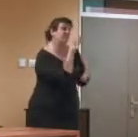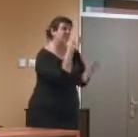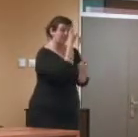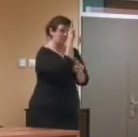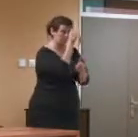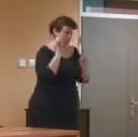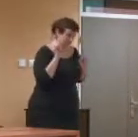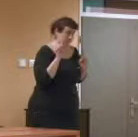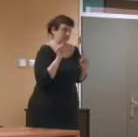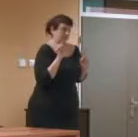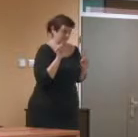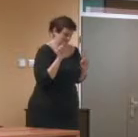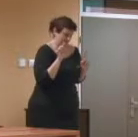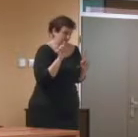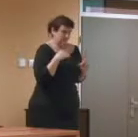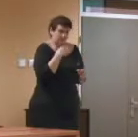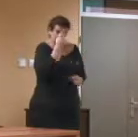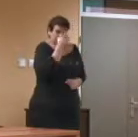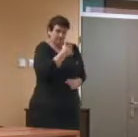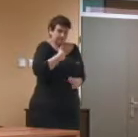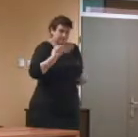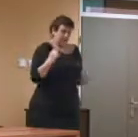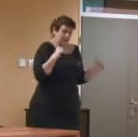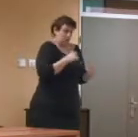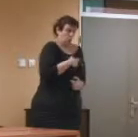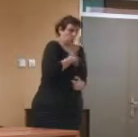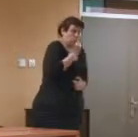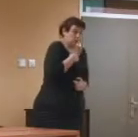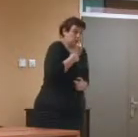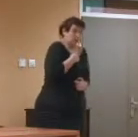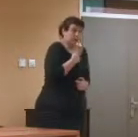Pero yo quiero recordar que la trama Gürtel se queda la mayor parte del pastel,